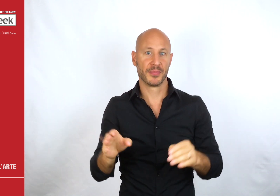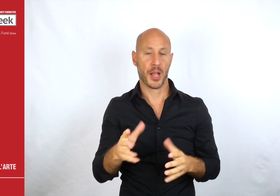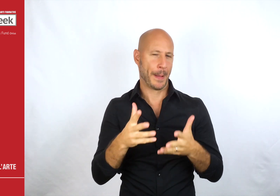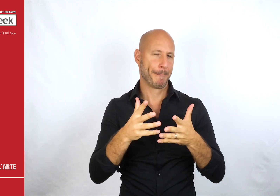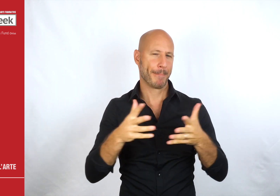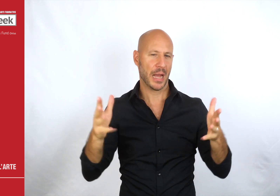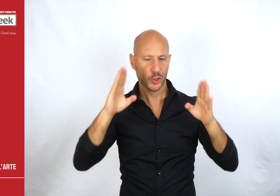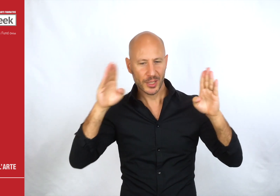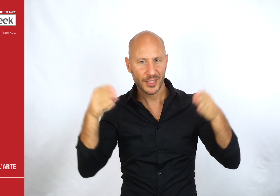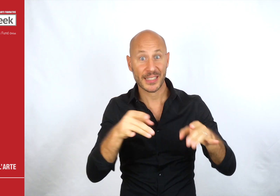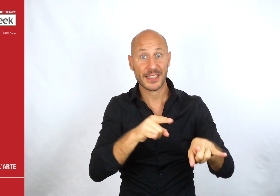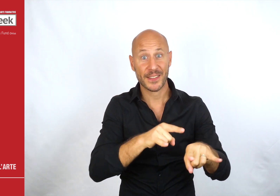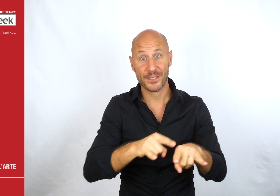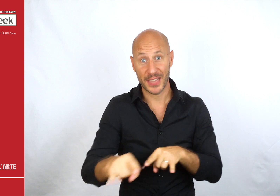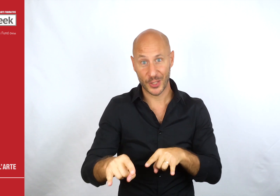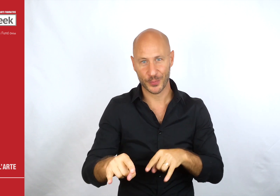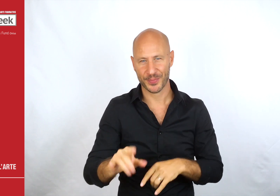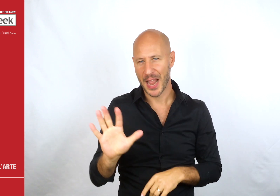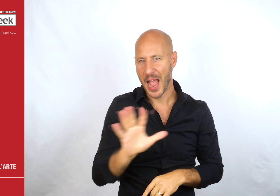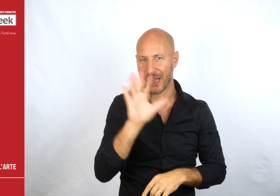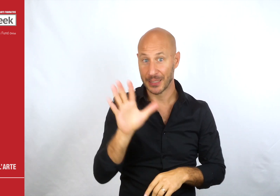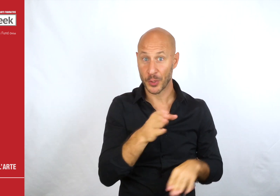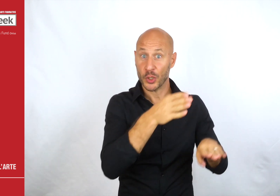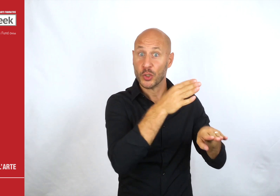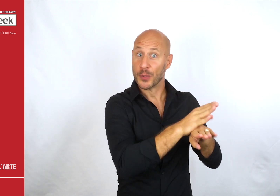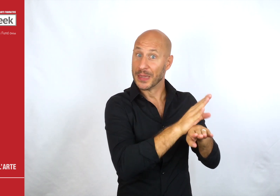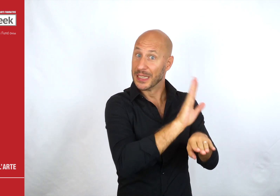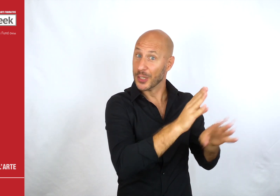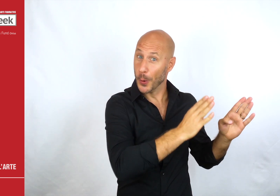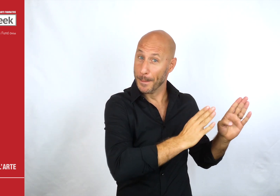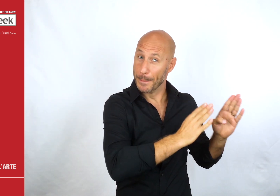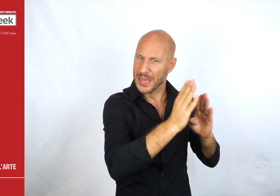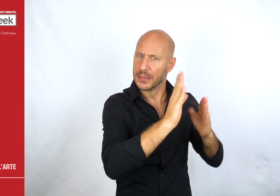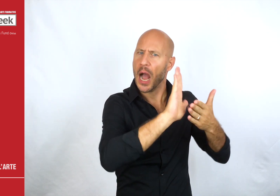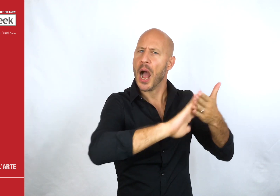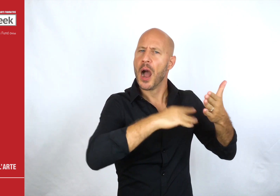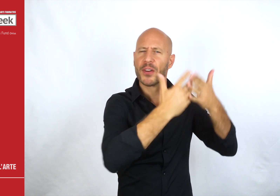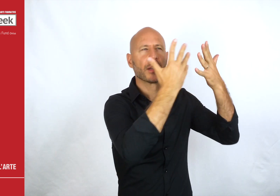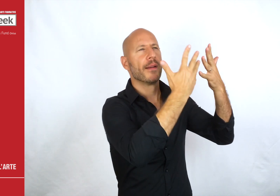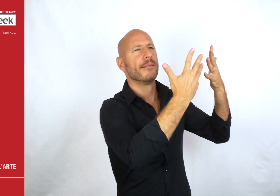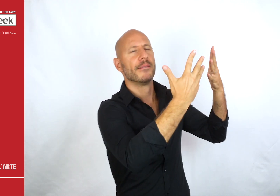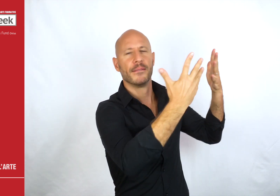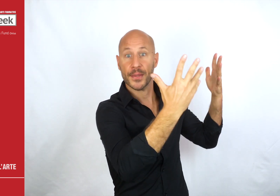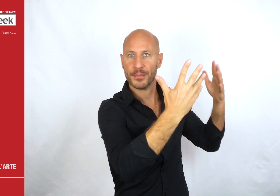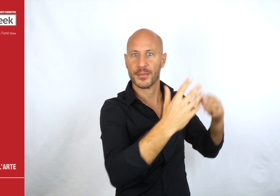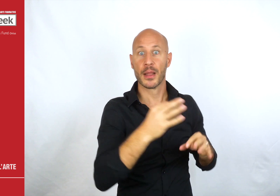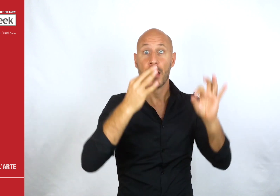in particolare l’Inferno, come nell’affresco monumentale presente al Camposanto di Pisa,